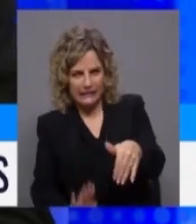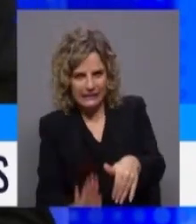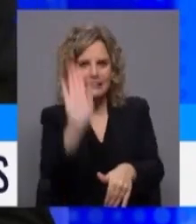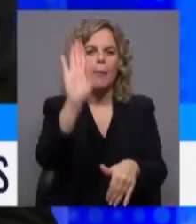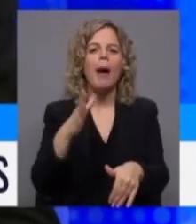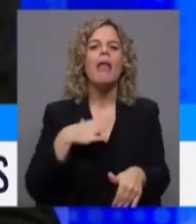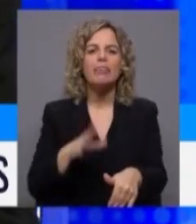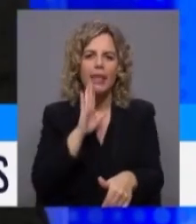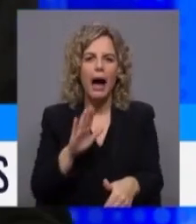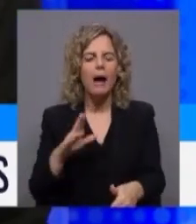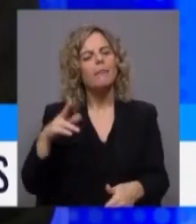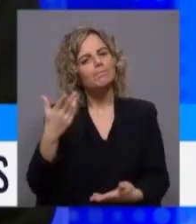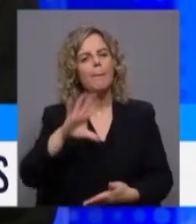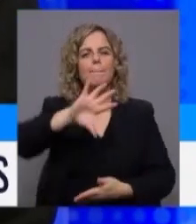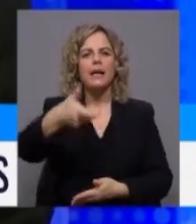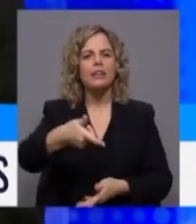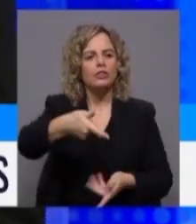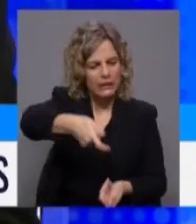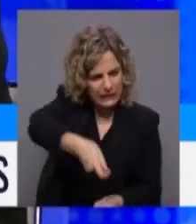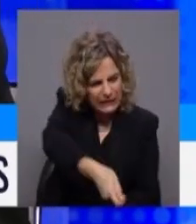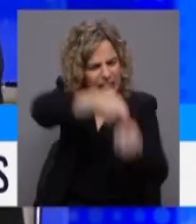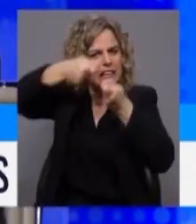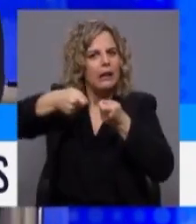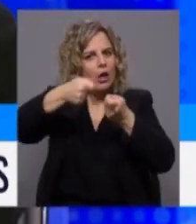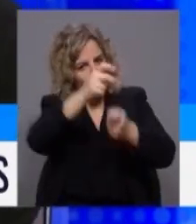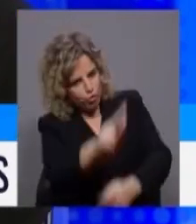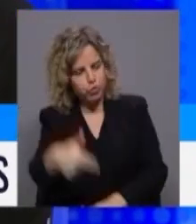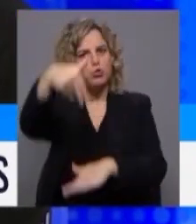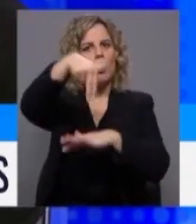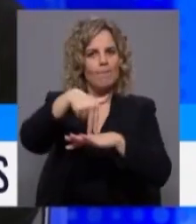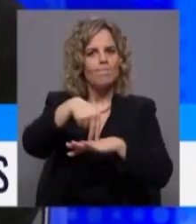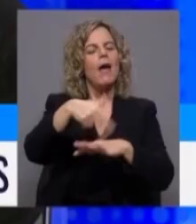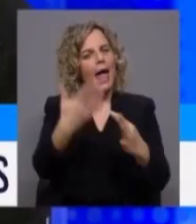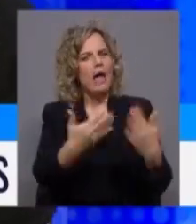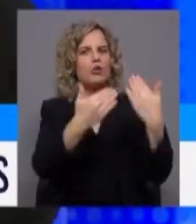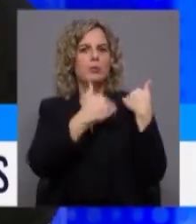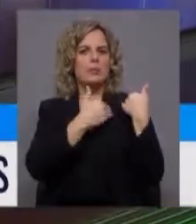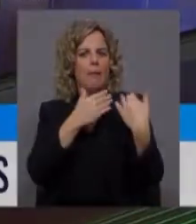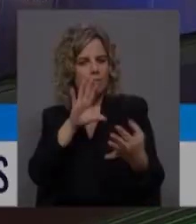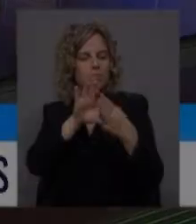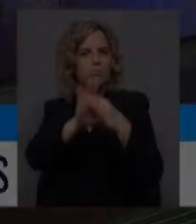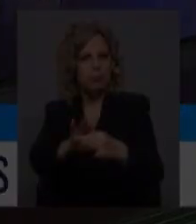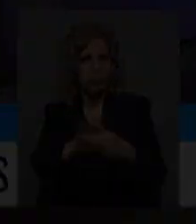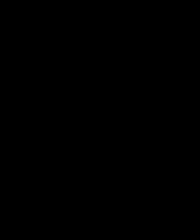puxá-lo para cima é uma responsabilidade partilhada e o LIVRE honrará sempre essa responsabilidade.